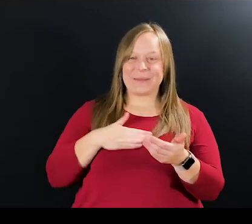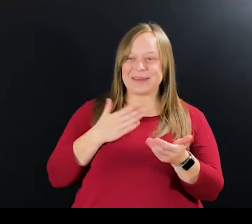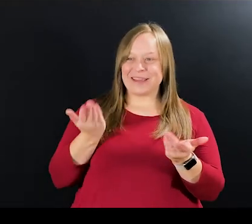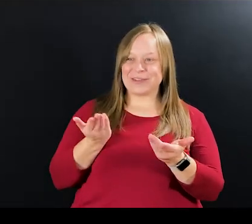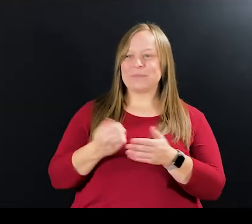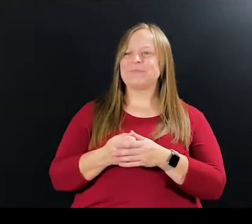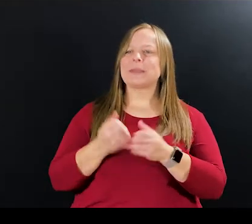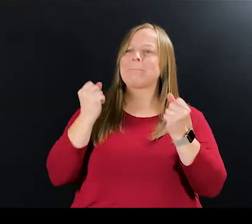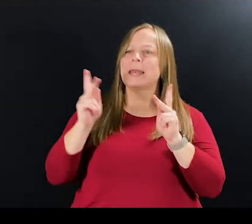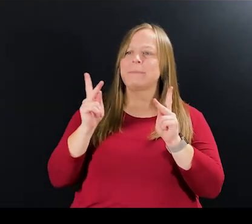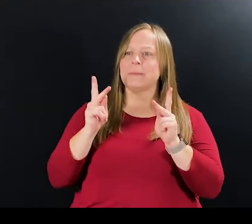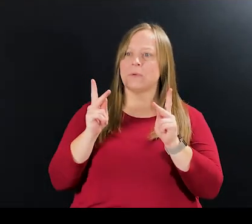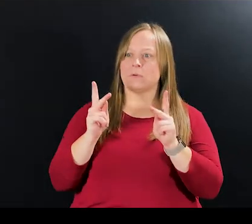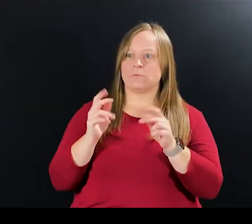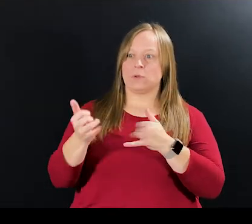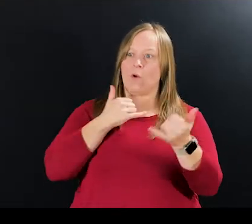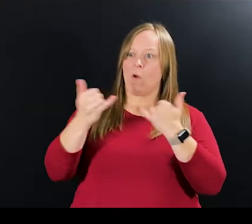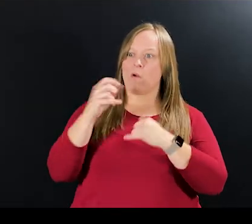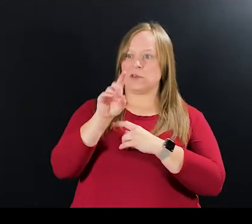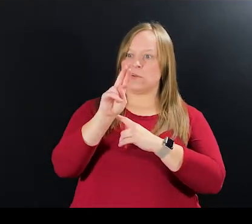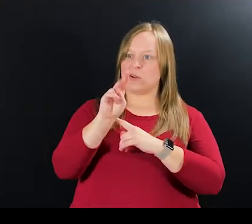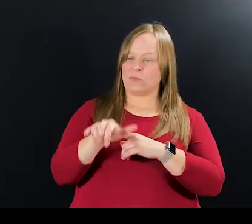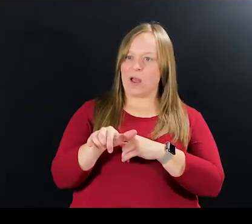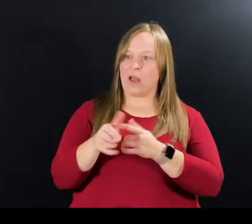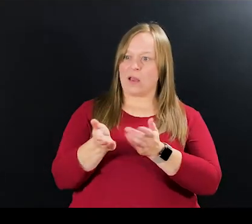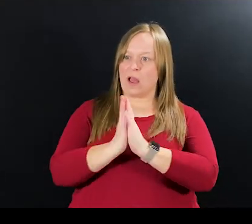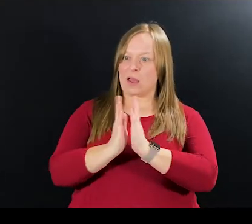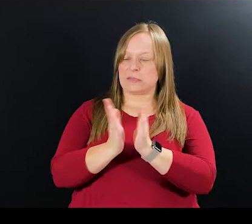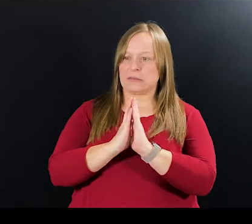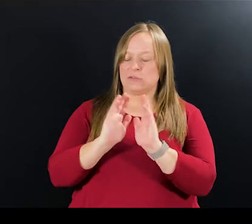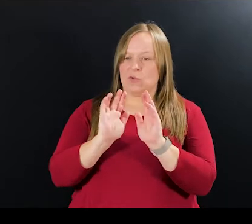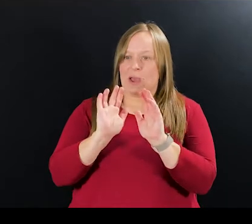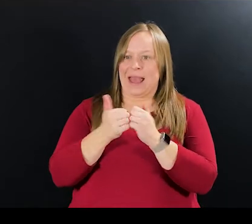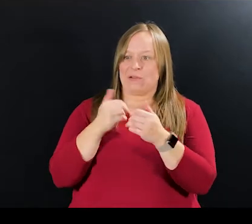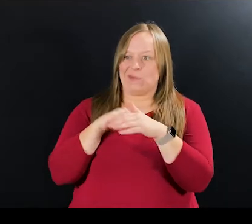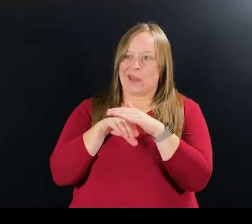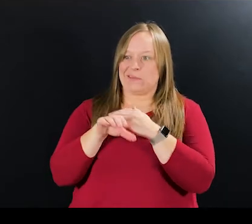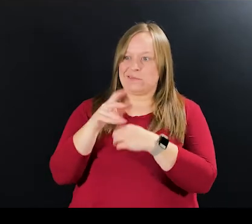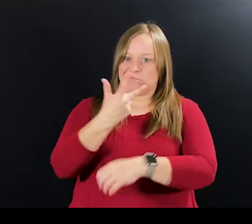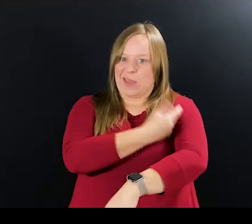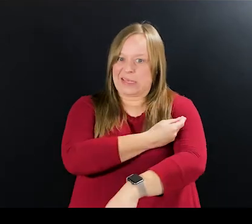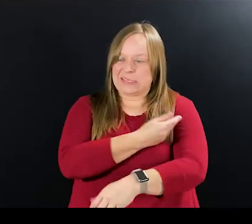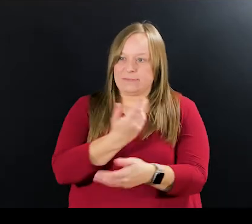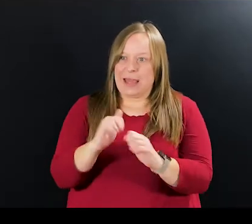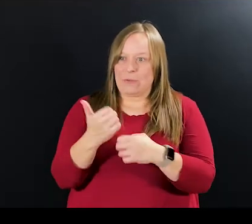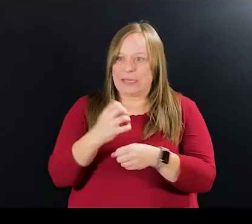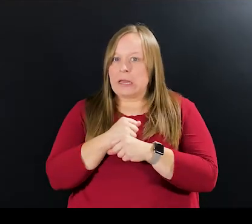Son muchas las personas que llaman a Disability Rights of New York y no saben cómo acceder a esta vacuna